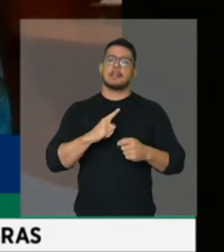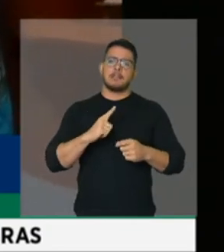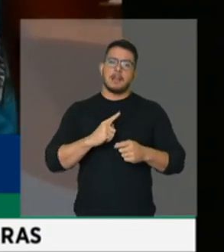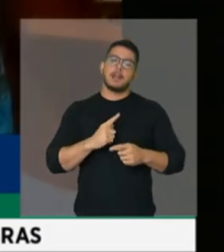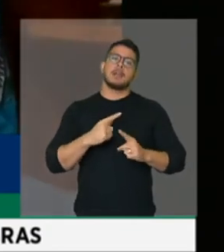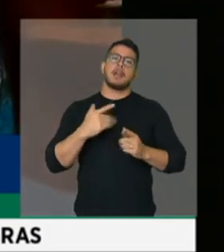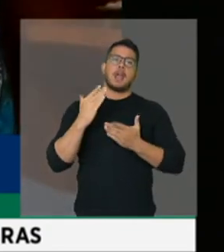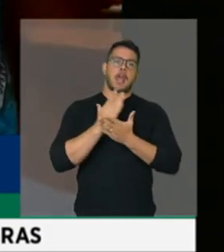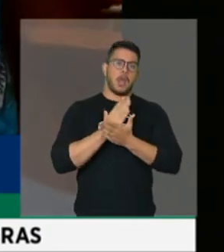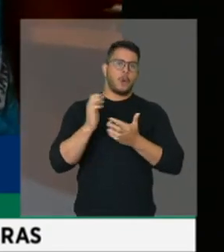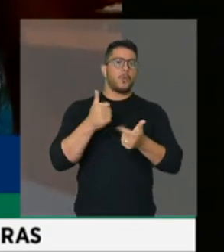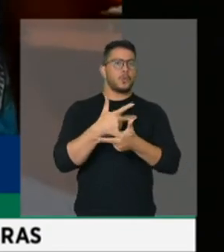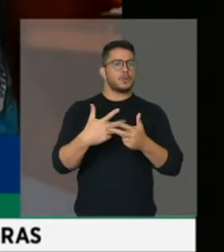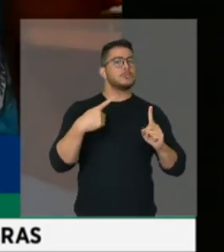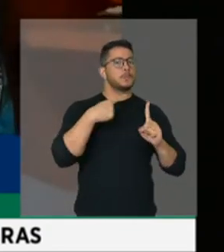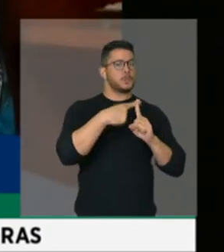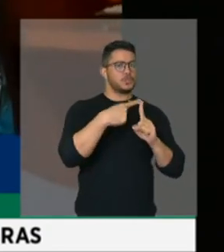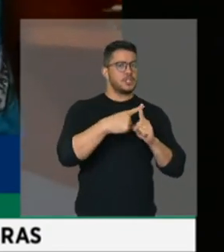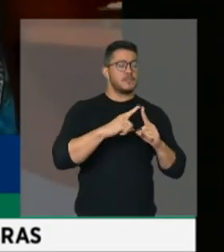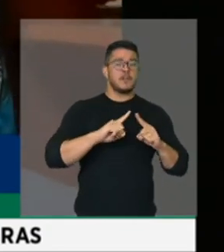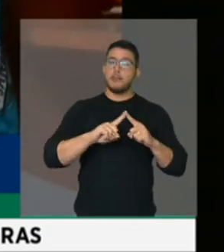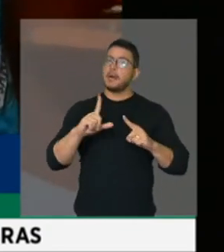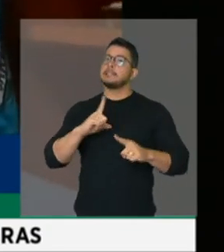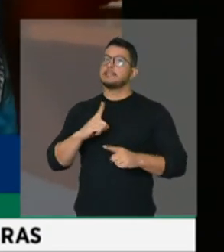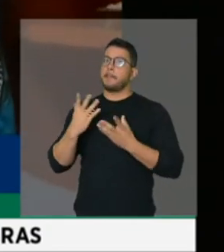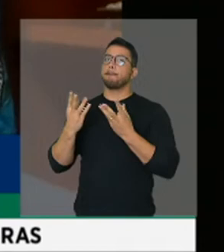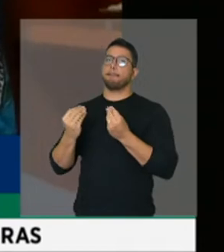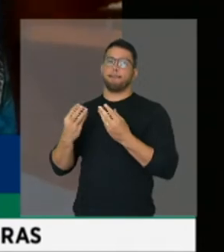QUALQUER COISA PARA AVANÇAR UM POUCO. NÓS TEMOS QUE SER RIGOROSOS E AQUI A GENTE ESTÁ TRATANDO DE UM TEXTO PROPOSTO